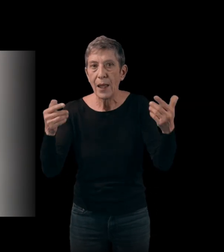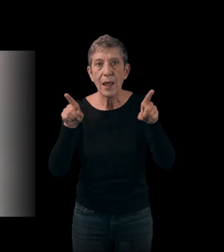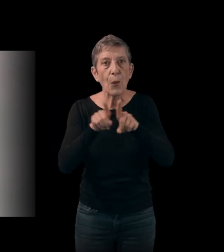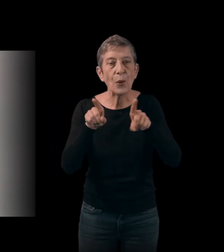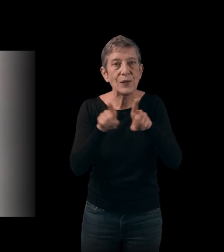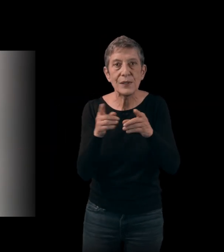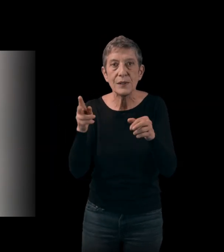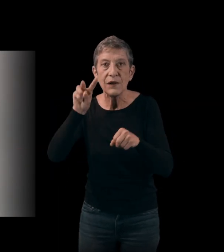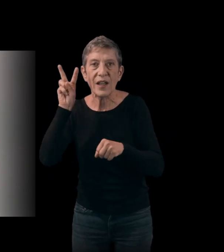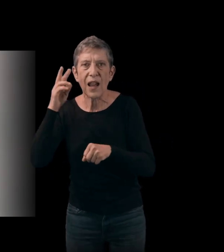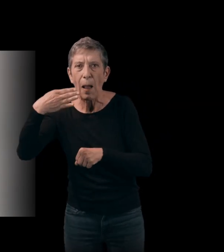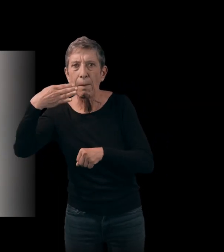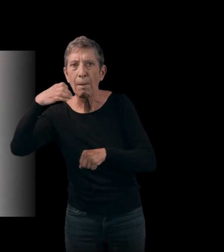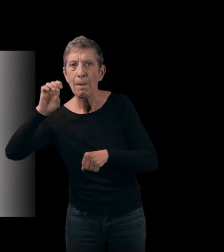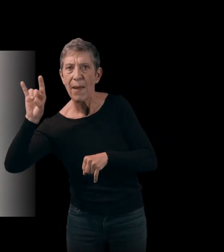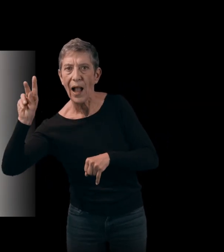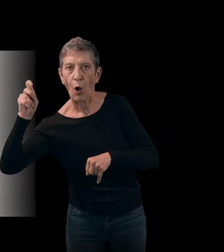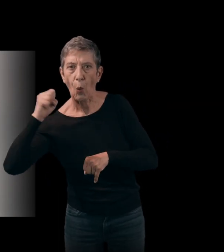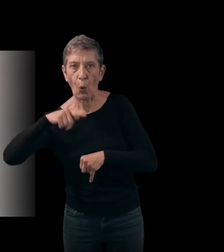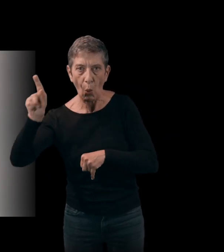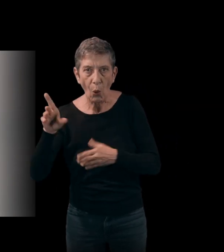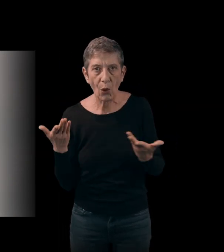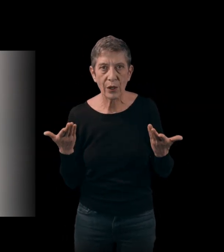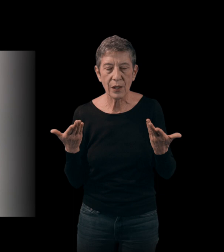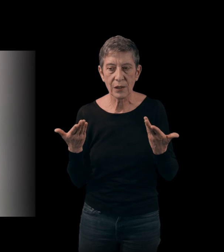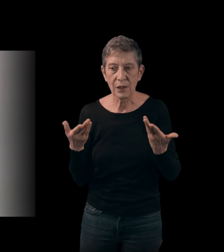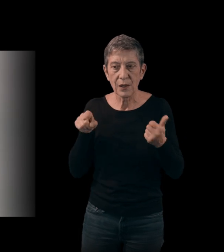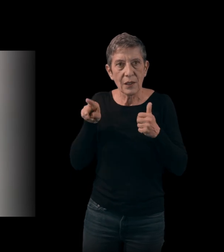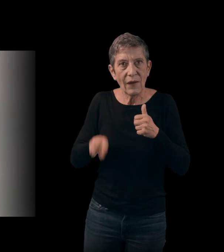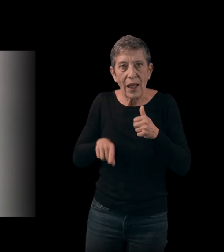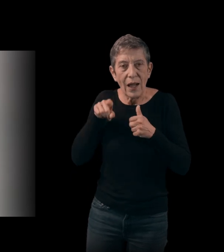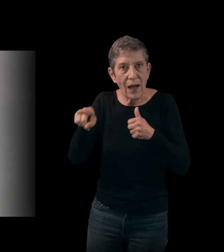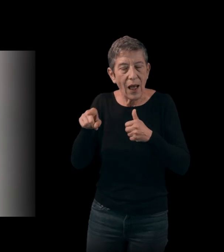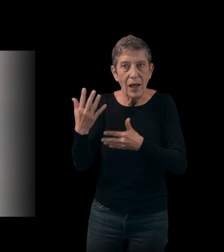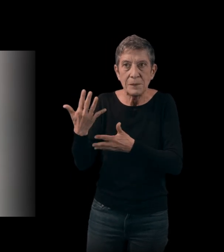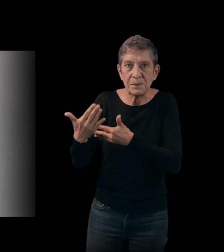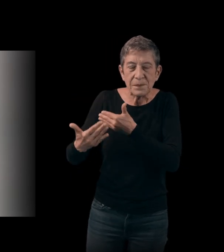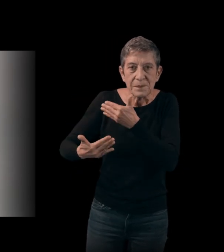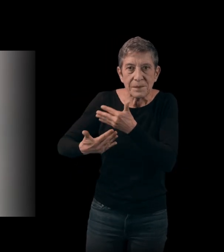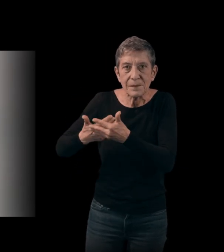c'est-à-dire une façon d'avancer beaucoup plus circulaire, beaucoup moins droite.